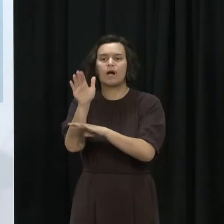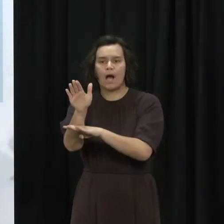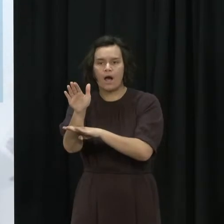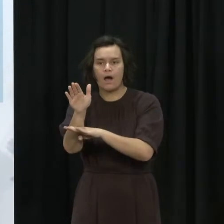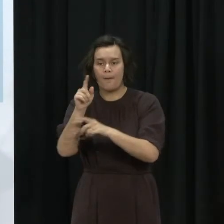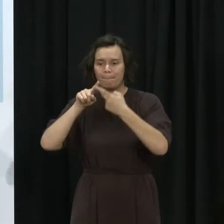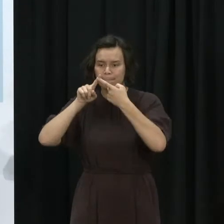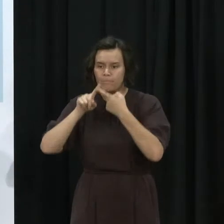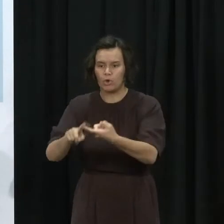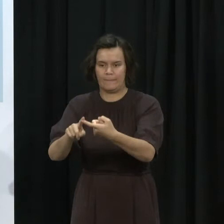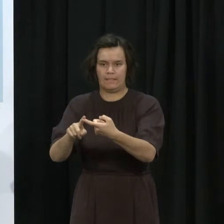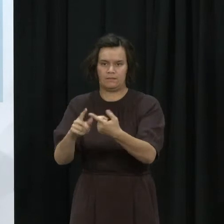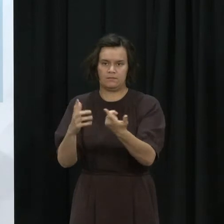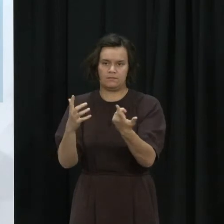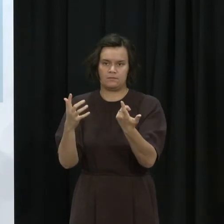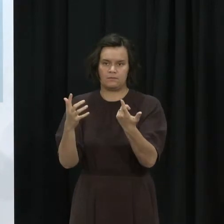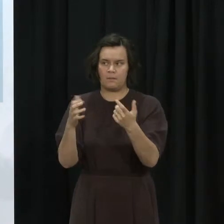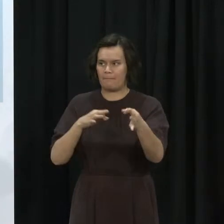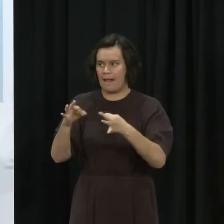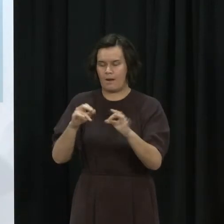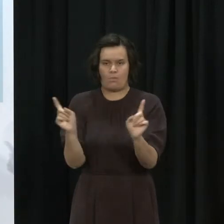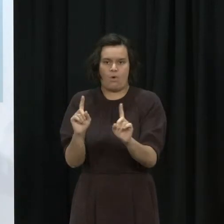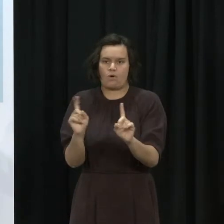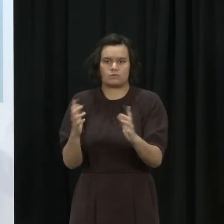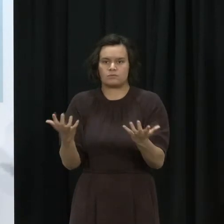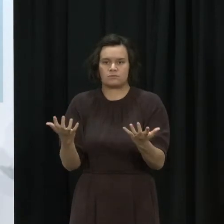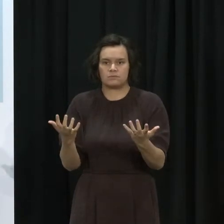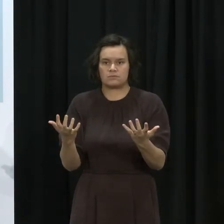mahi ai me h Kua roa nei e mahi